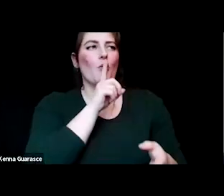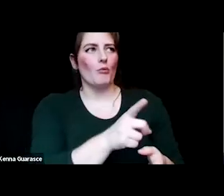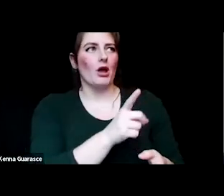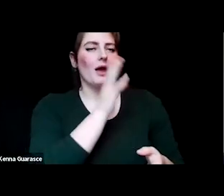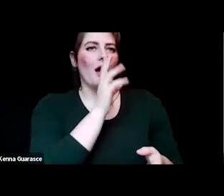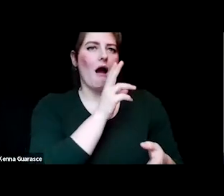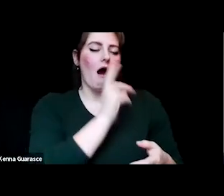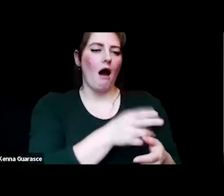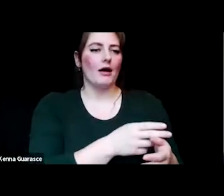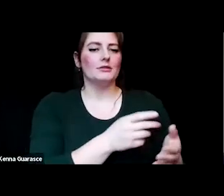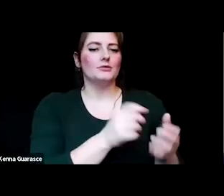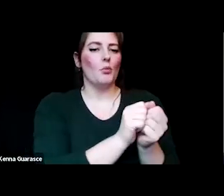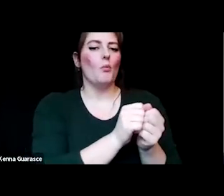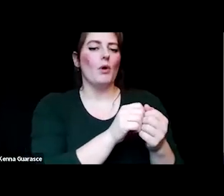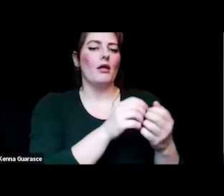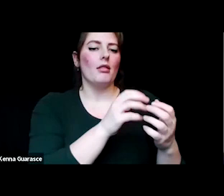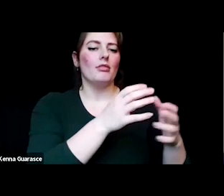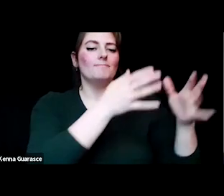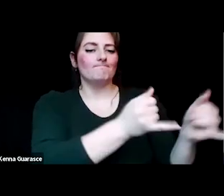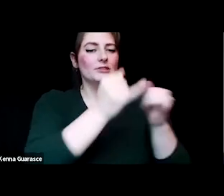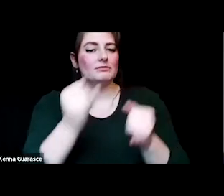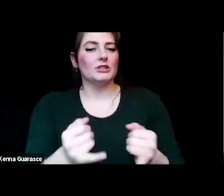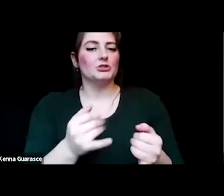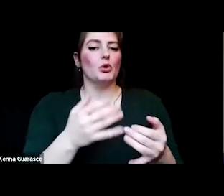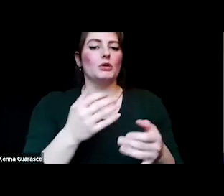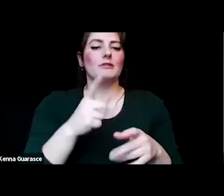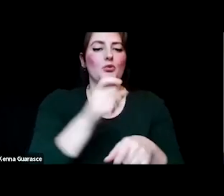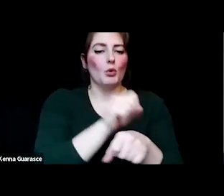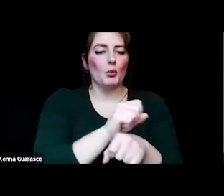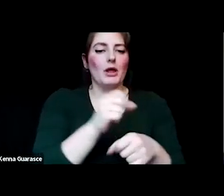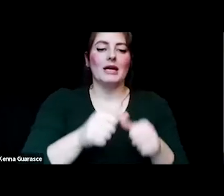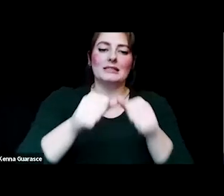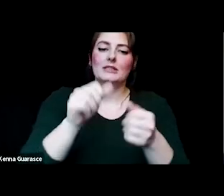y constantes con el horario, para que no creemos más desconfianza